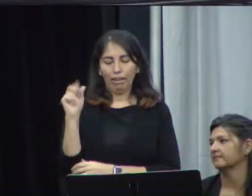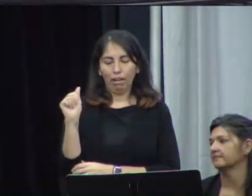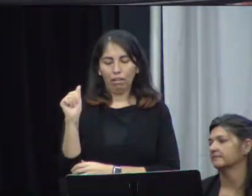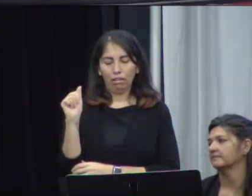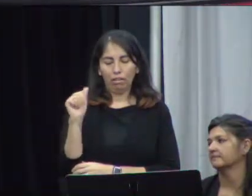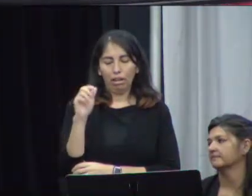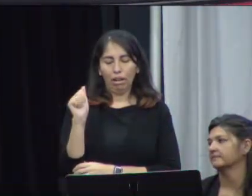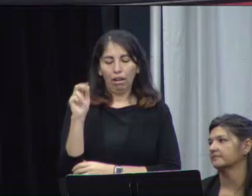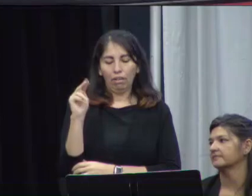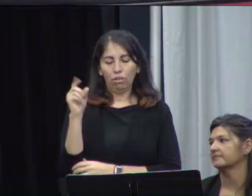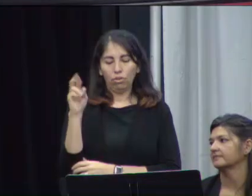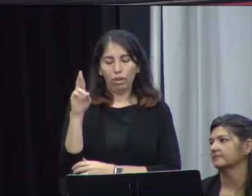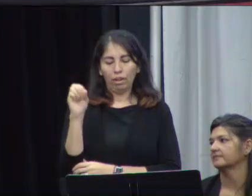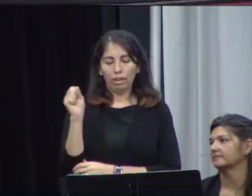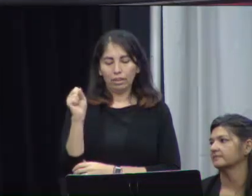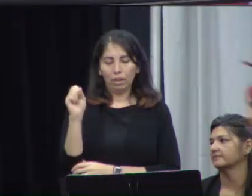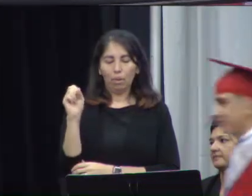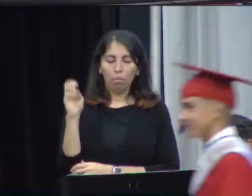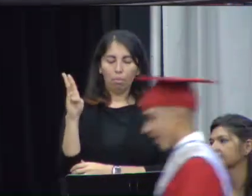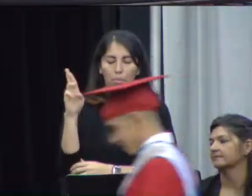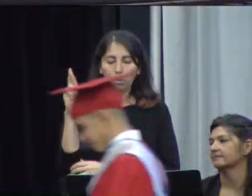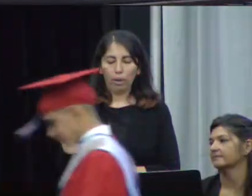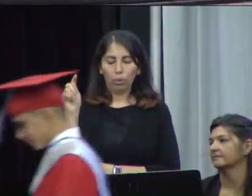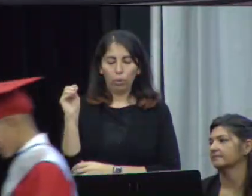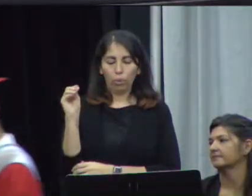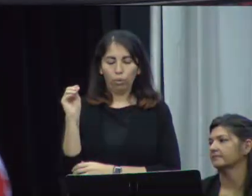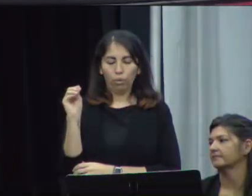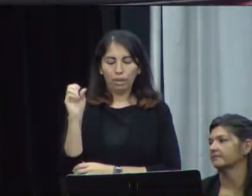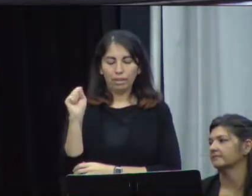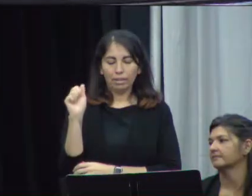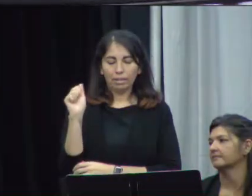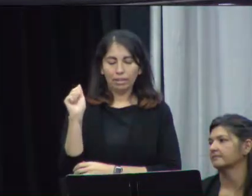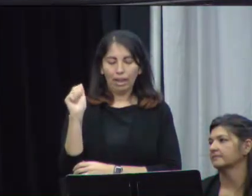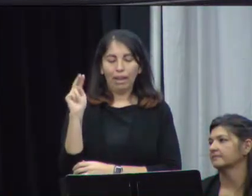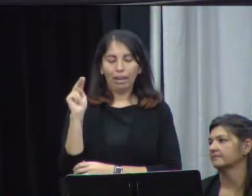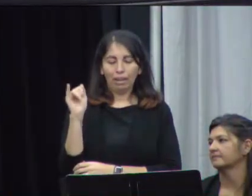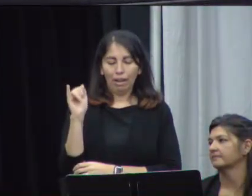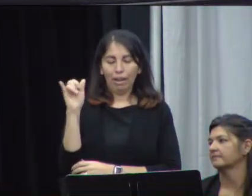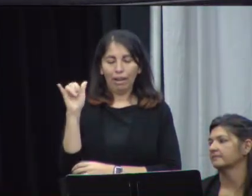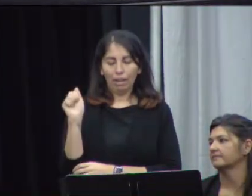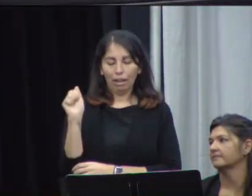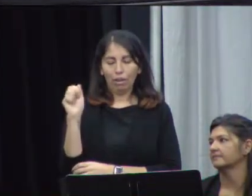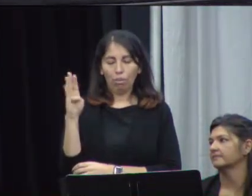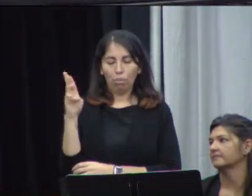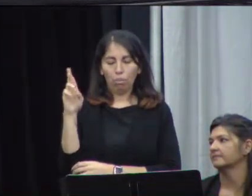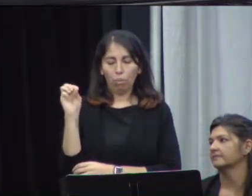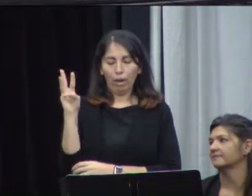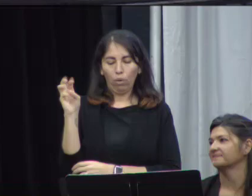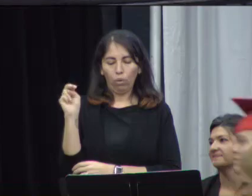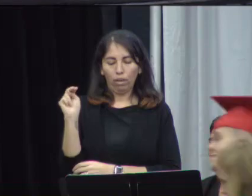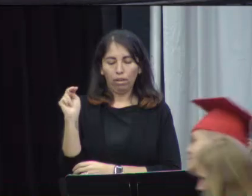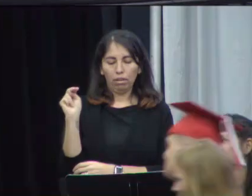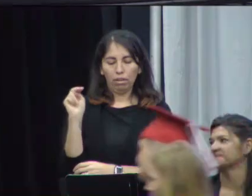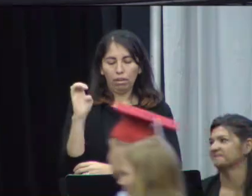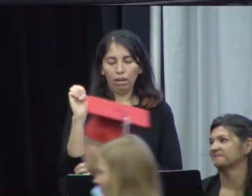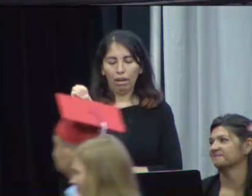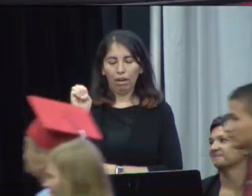Andres Brito. (audience applauds) Sanaya Brown. (audience applauds)